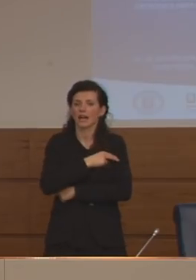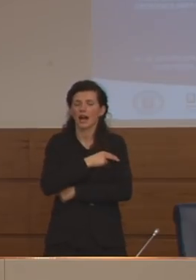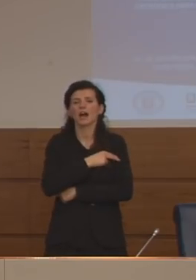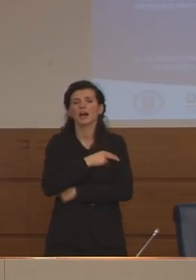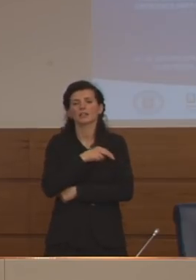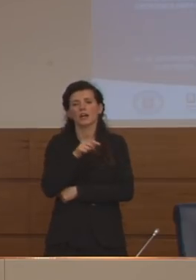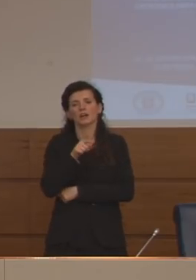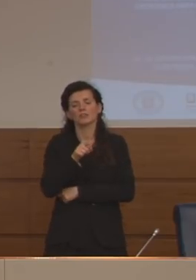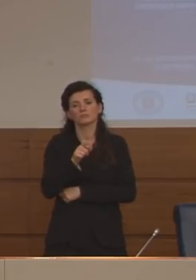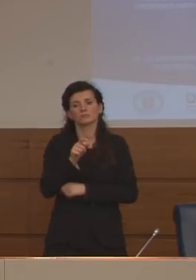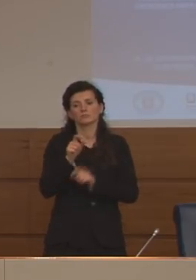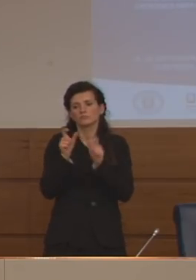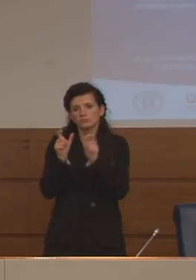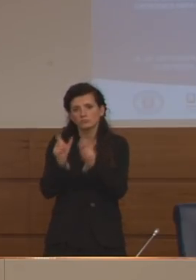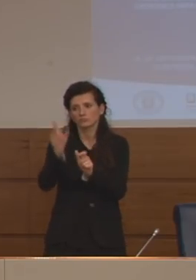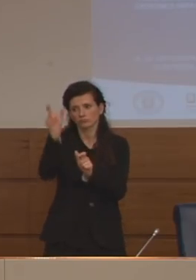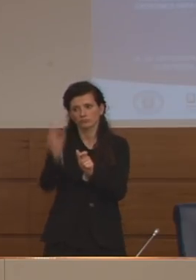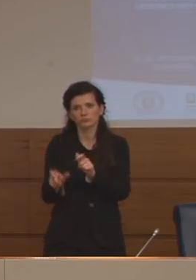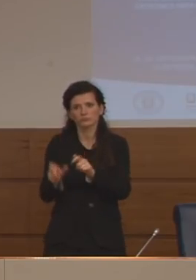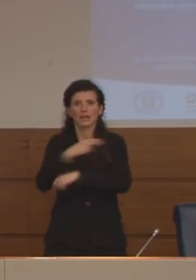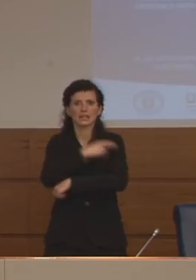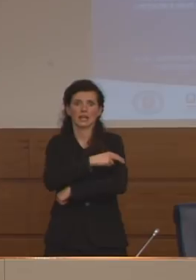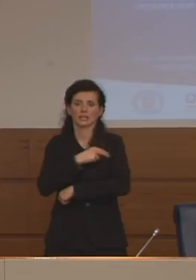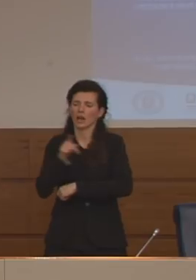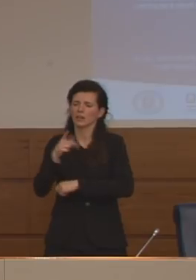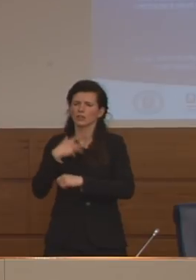al personale sanitario, hanno delle caratteristiche molto specifiche.